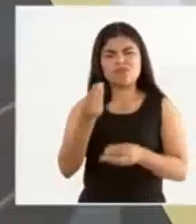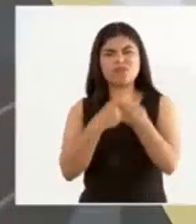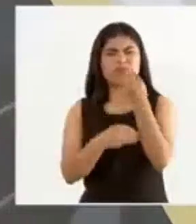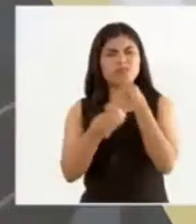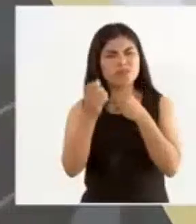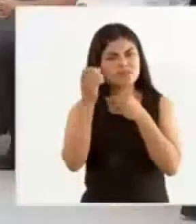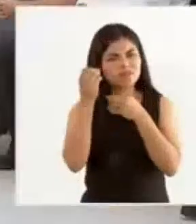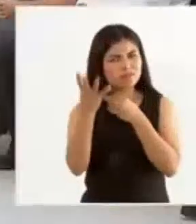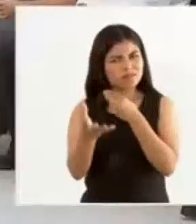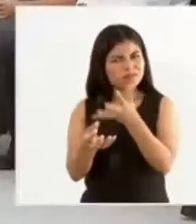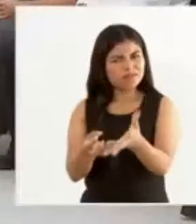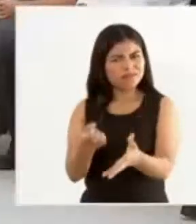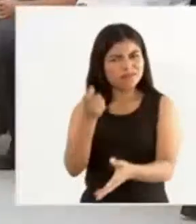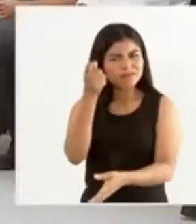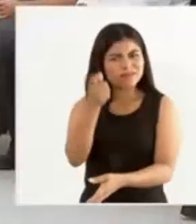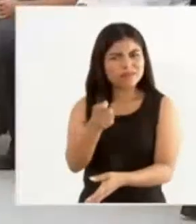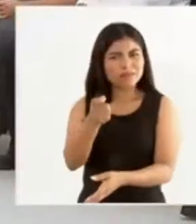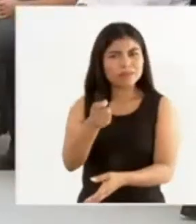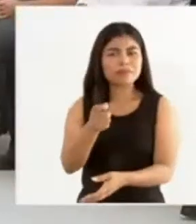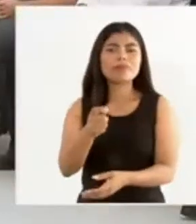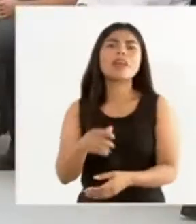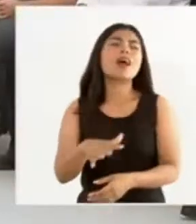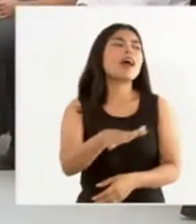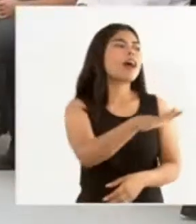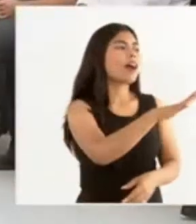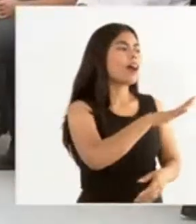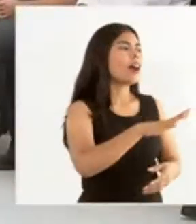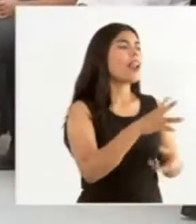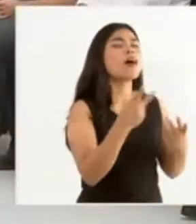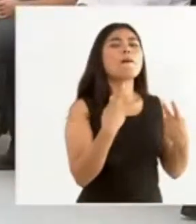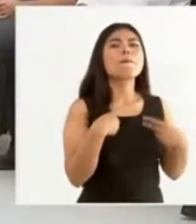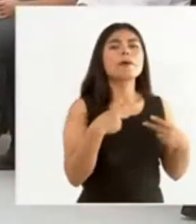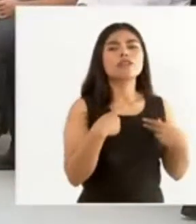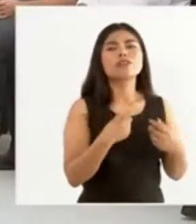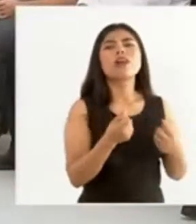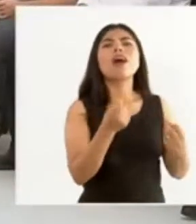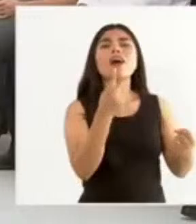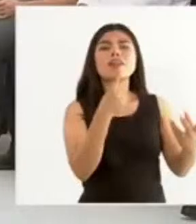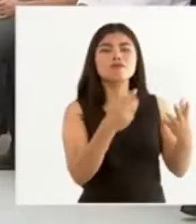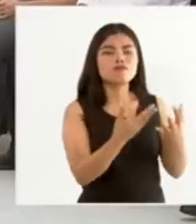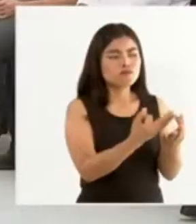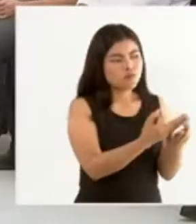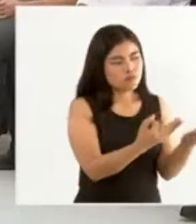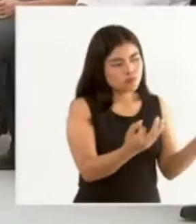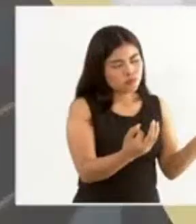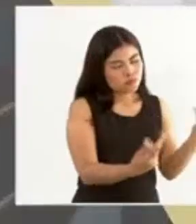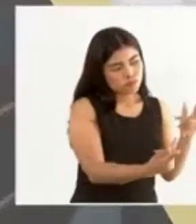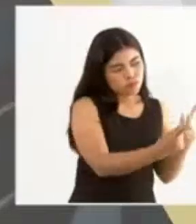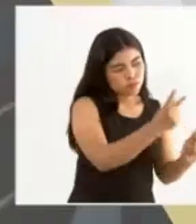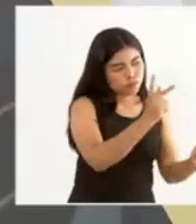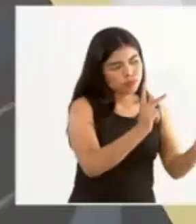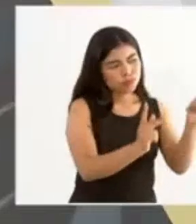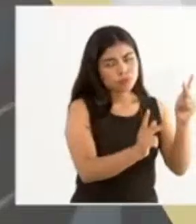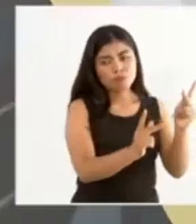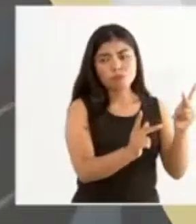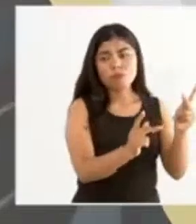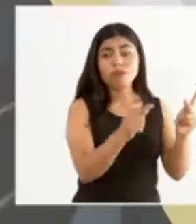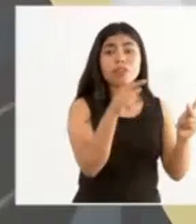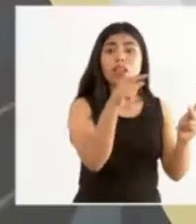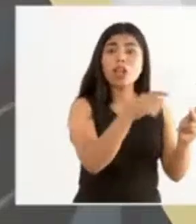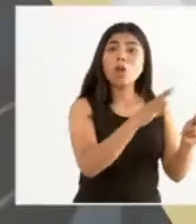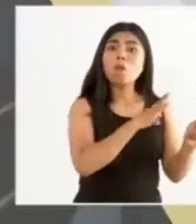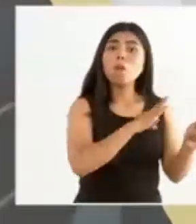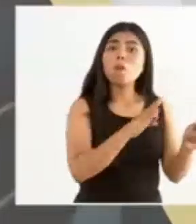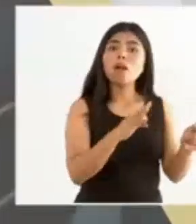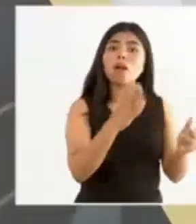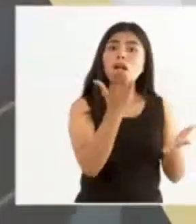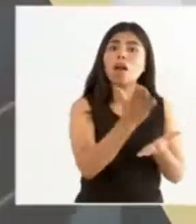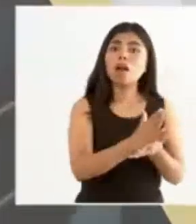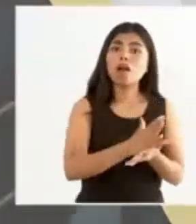que todos los productores de cacao en Tabasco pueda se pueda comprar el cacao ya seco a un